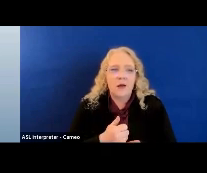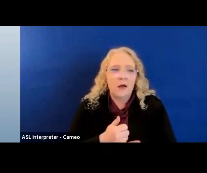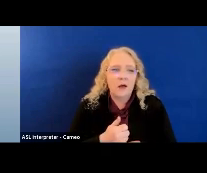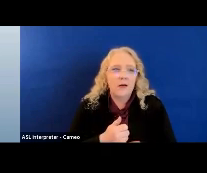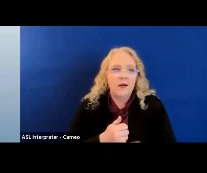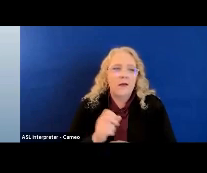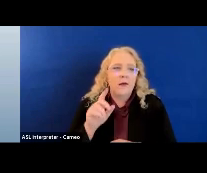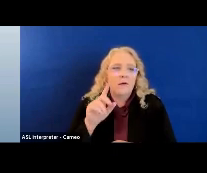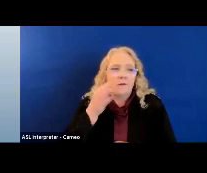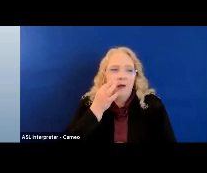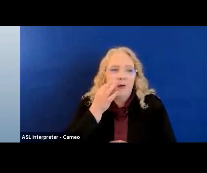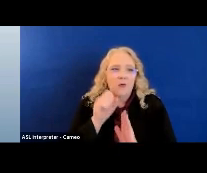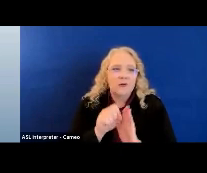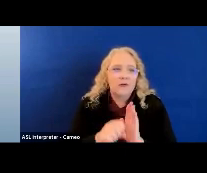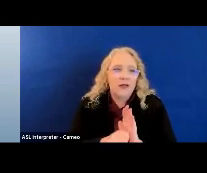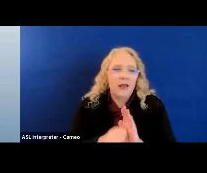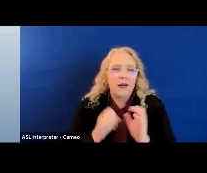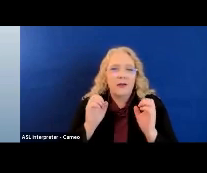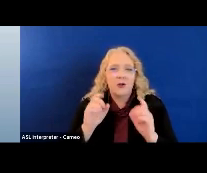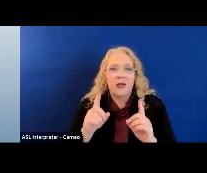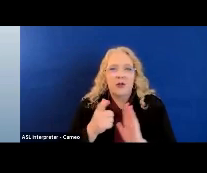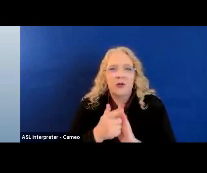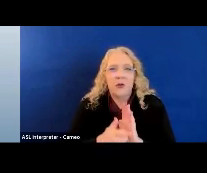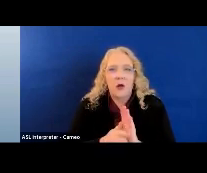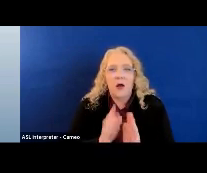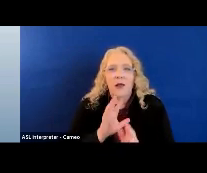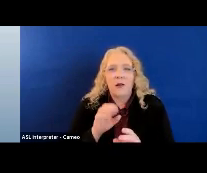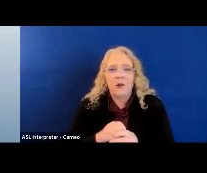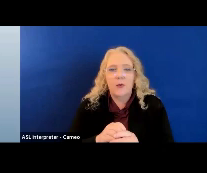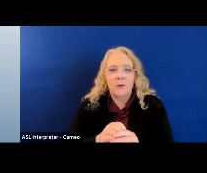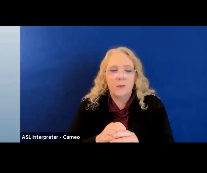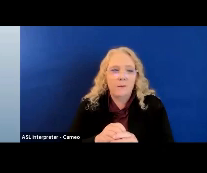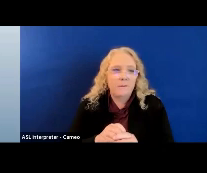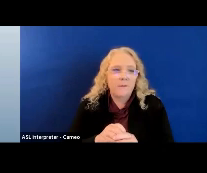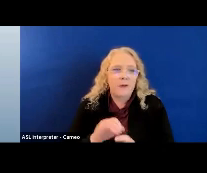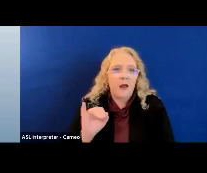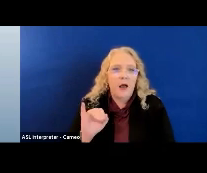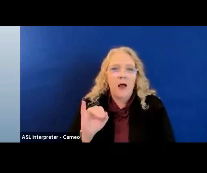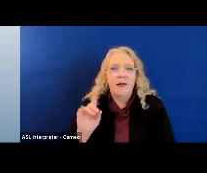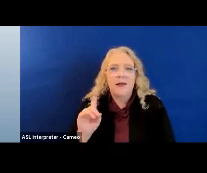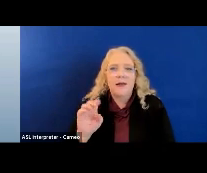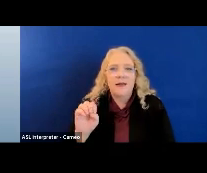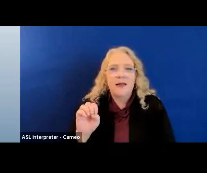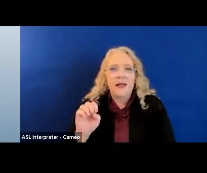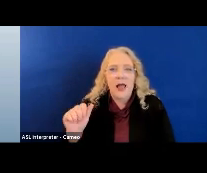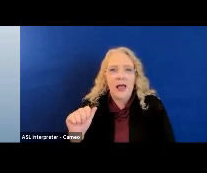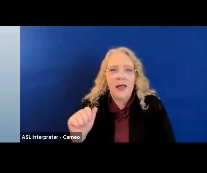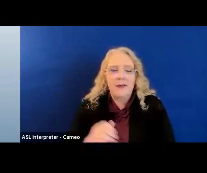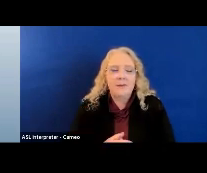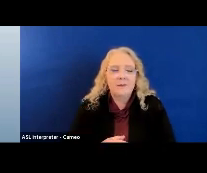incluyendo la ley de educación para las personas con discapacidades o IDEA quiero señalar